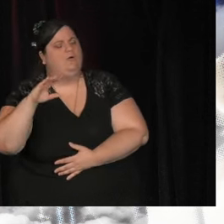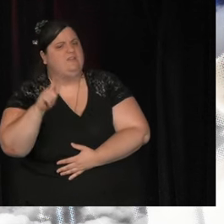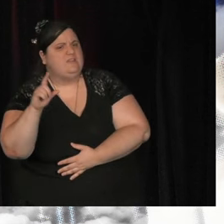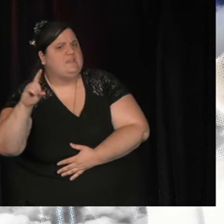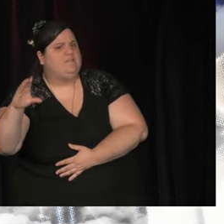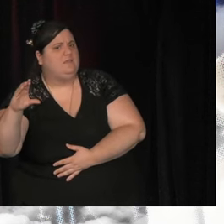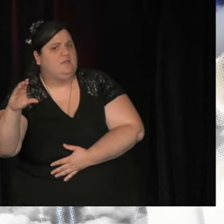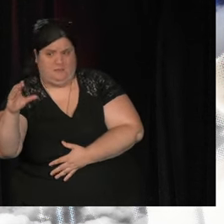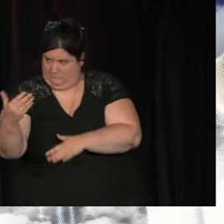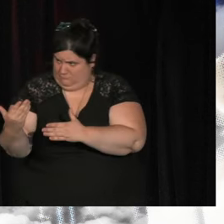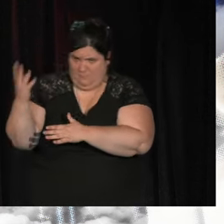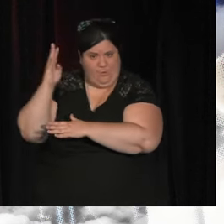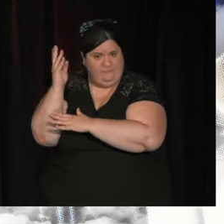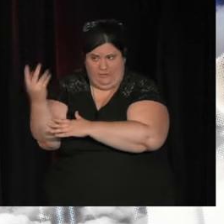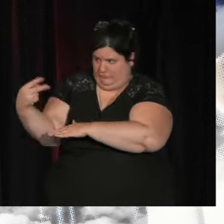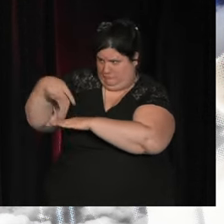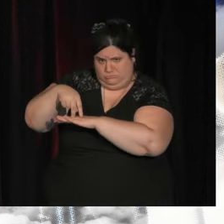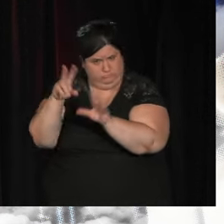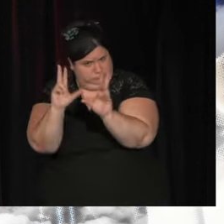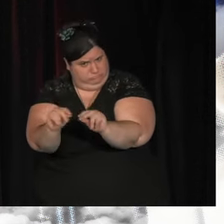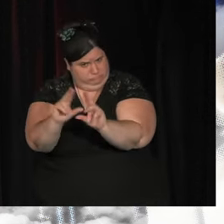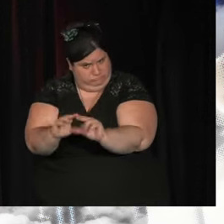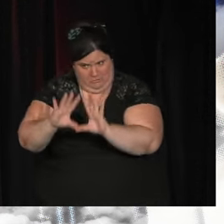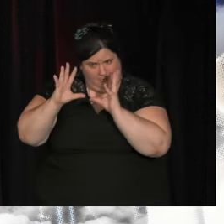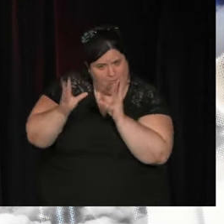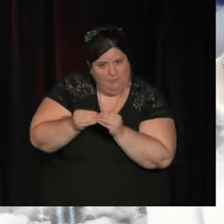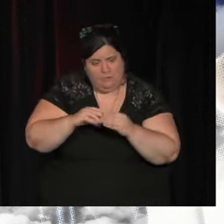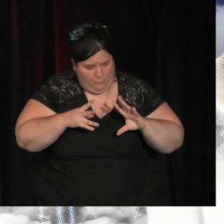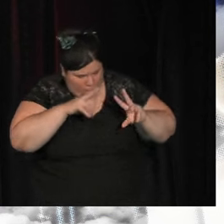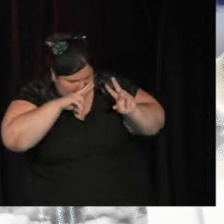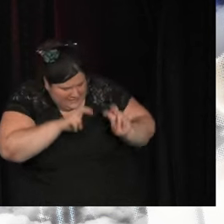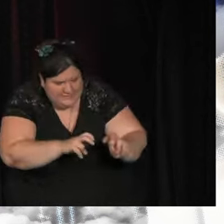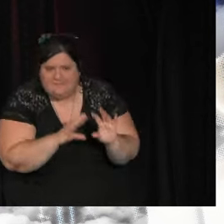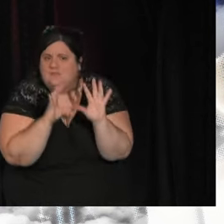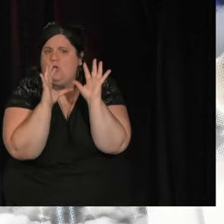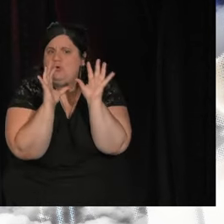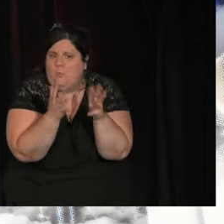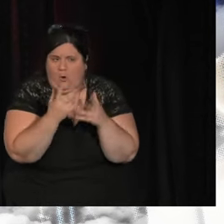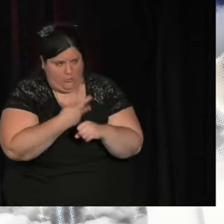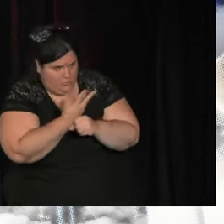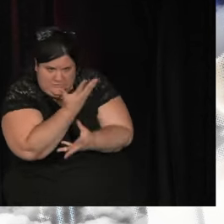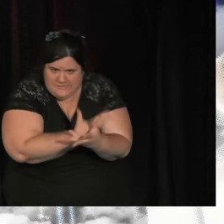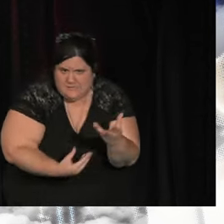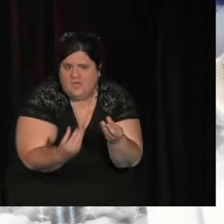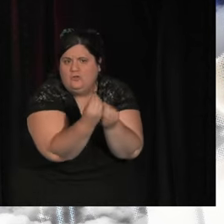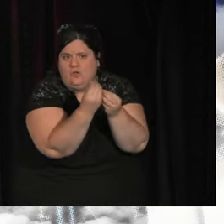de cette équipe-là qui expliquent tout le processus d'analyse de data, d'essayer de mettre en place des outils et de récupérer les résultats